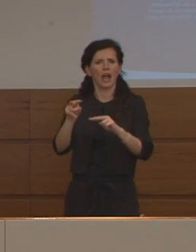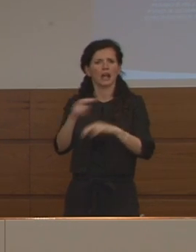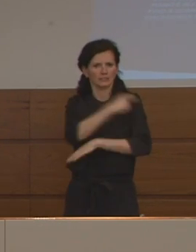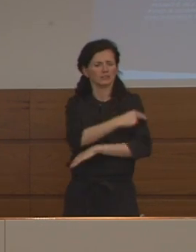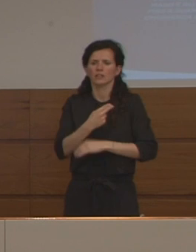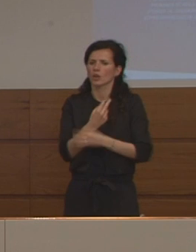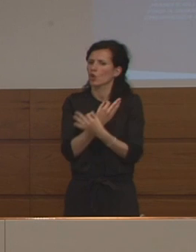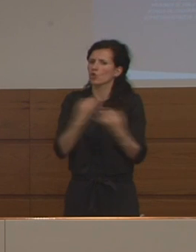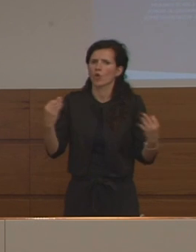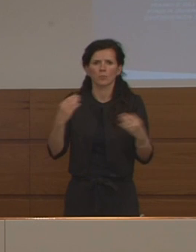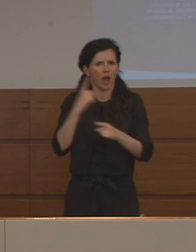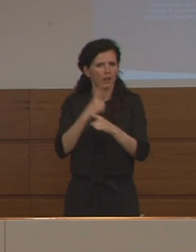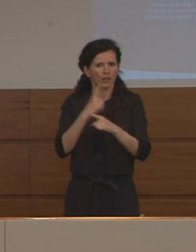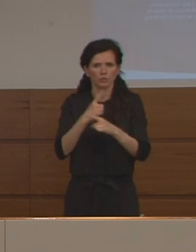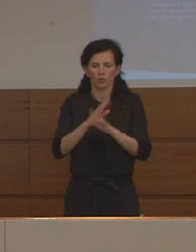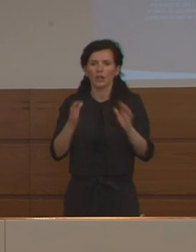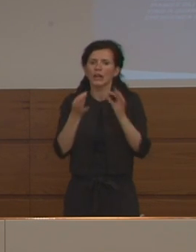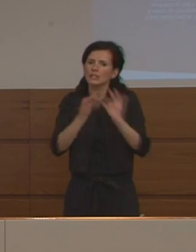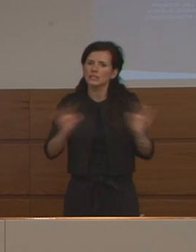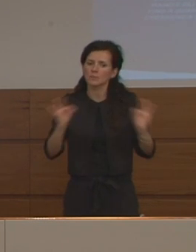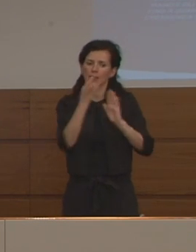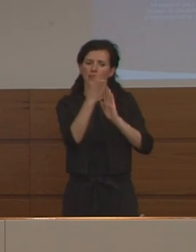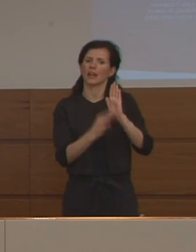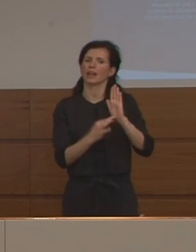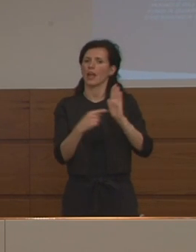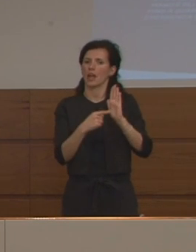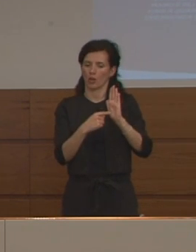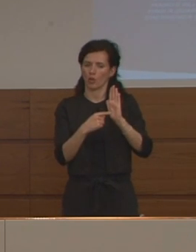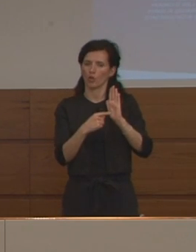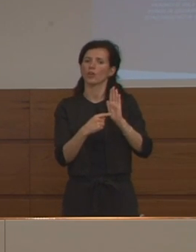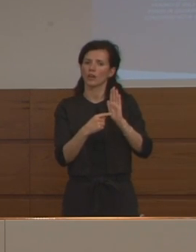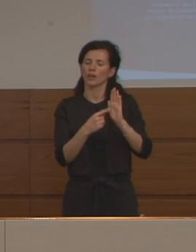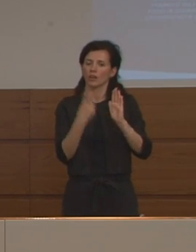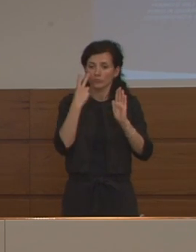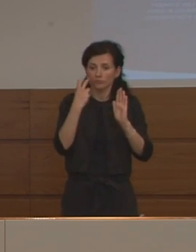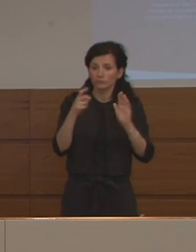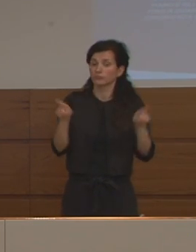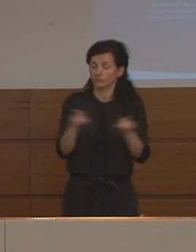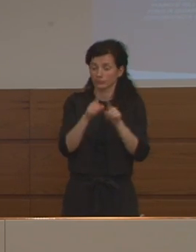nel rispetto di tutte quelle che sono le regole, anche relative all'uso dei dpi e